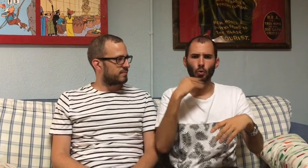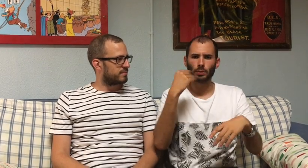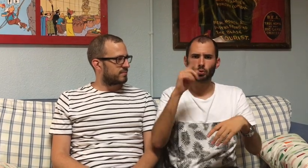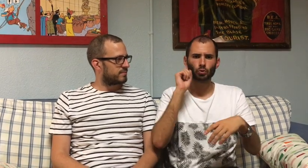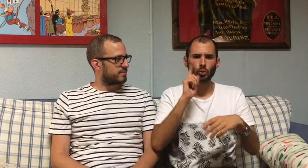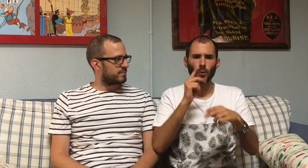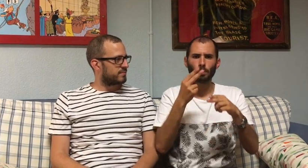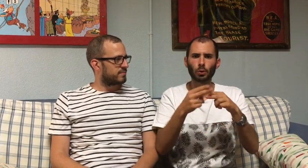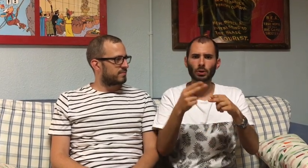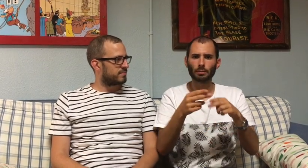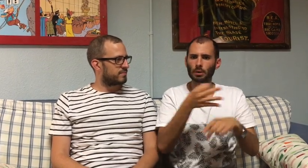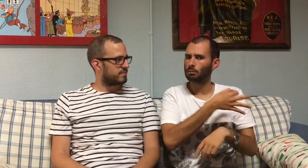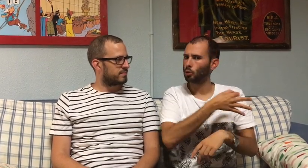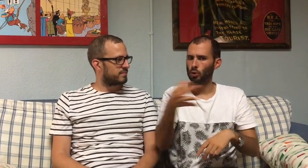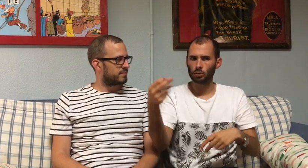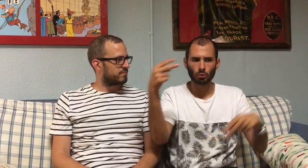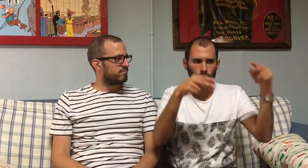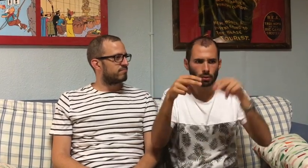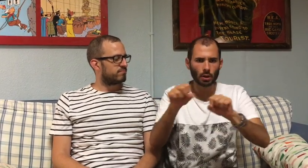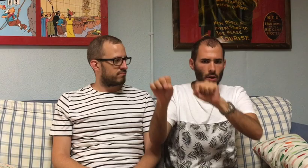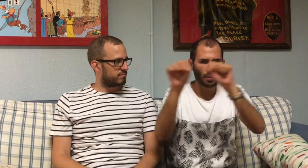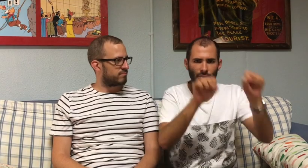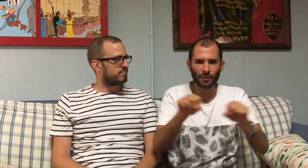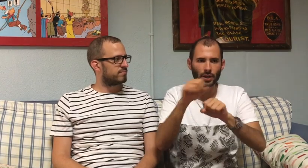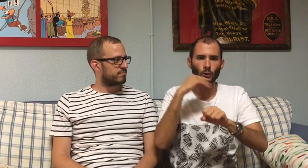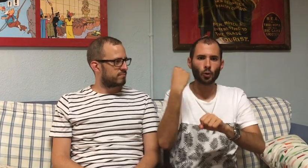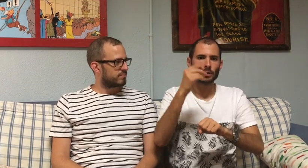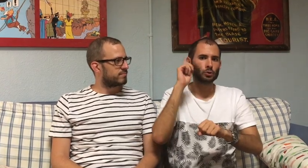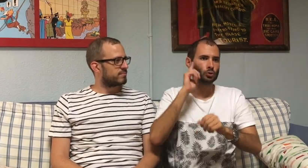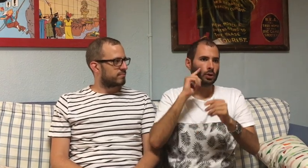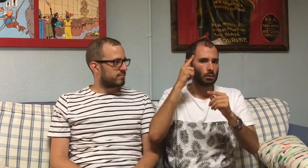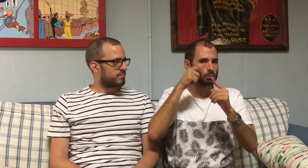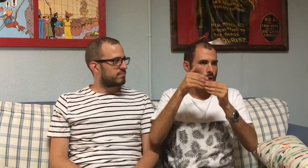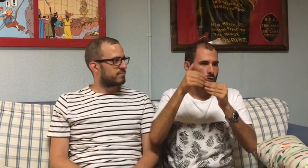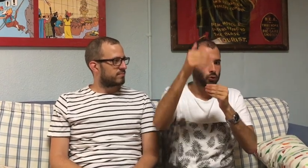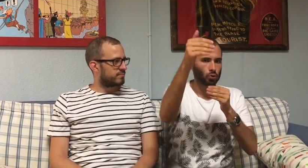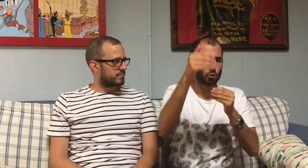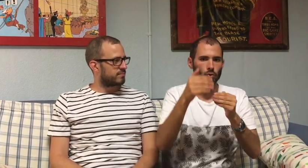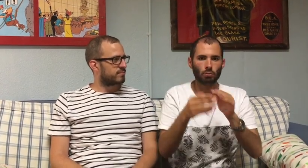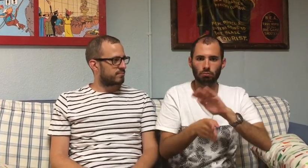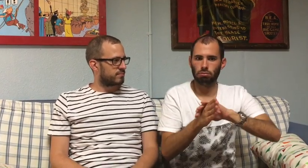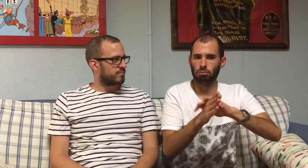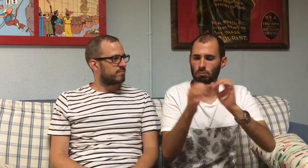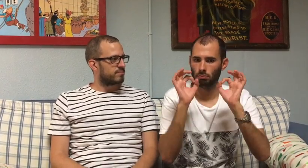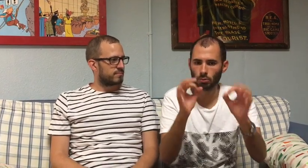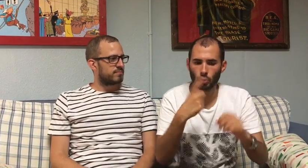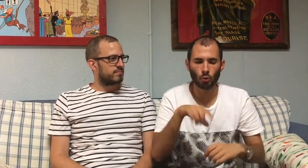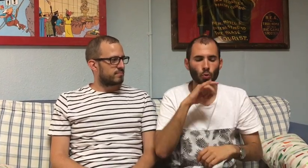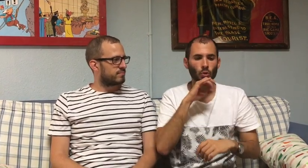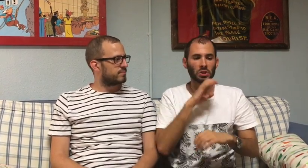de la que destacamos una incidencia y participación positiva, así como la buena imagen generada. Estamos muy satisfechxs.